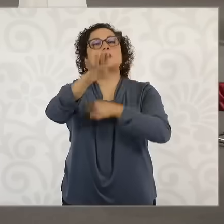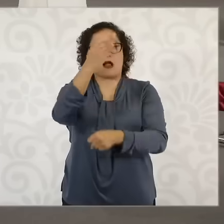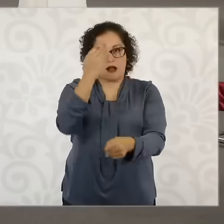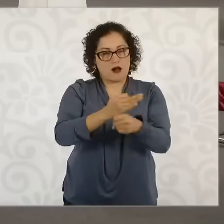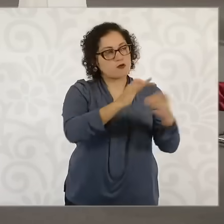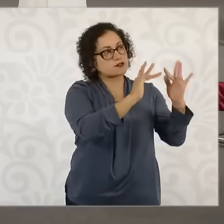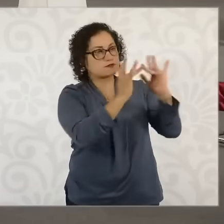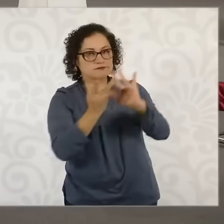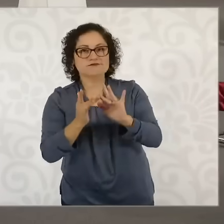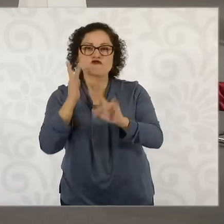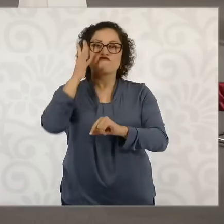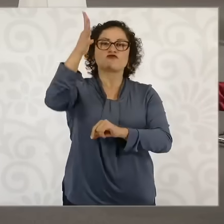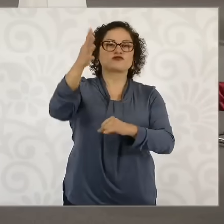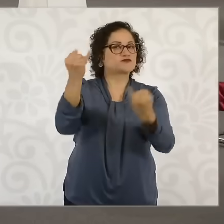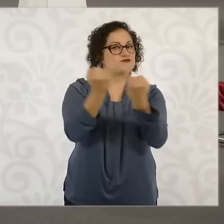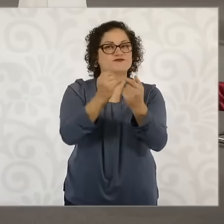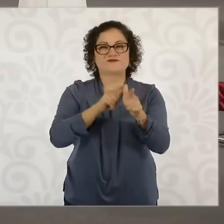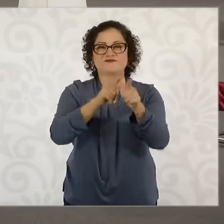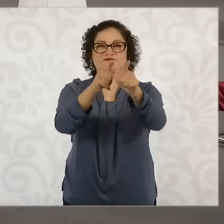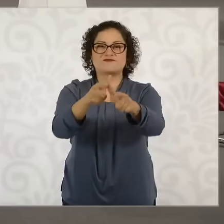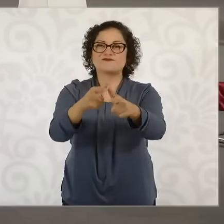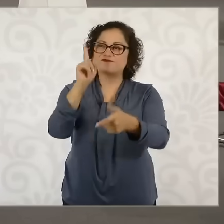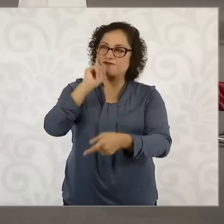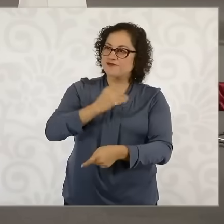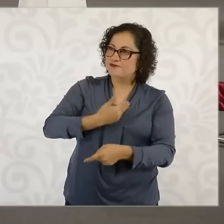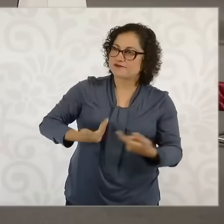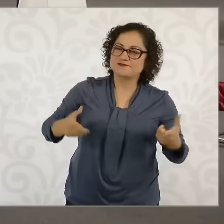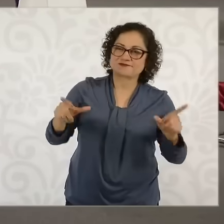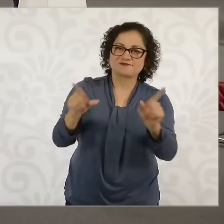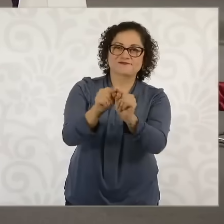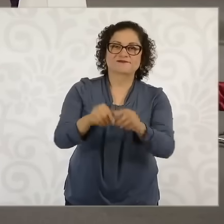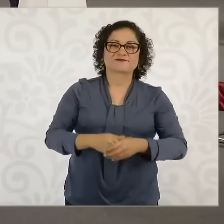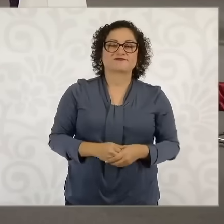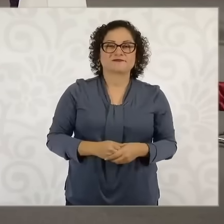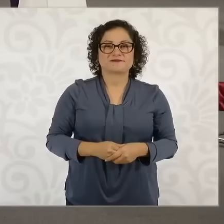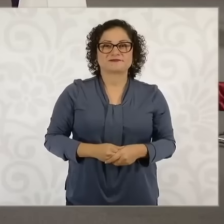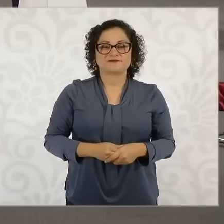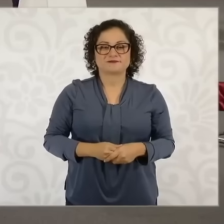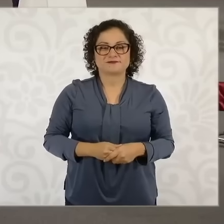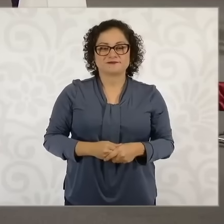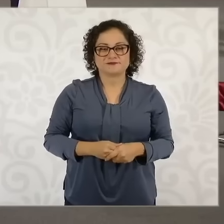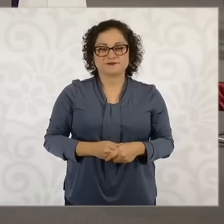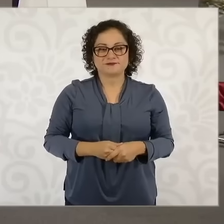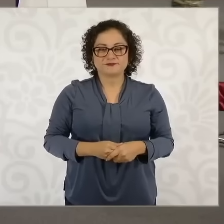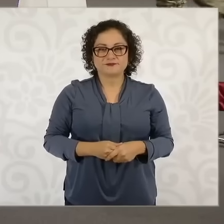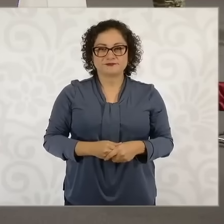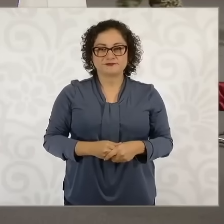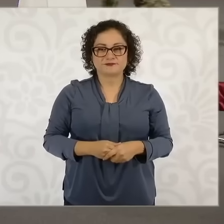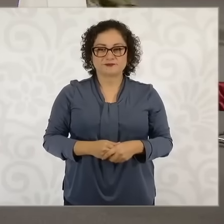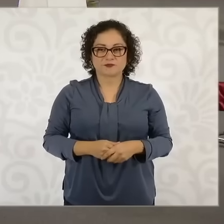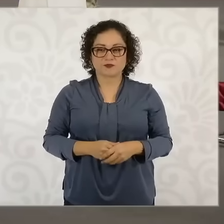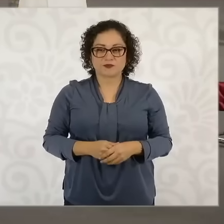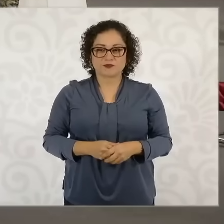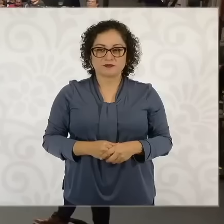el futuro. Es cuanto, señora presidenta. Muchas gracias. Y general Vallejo para allá también.